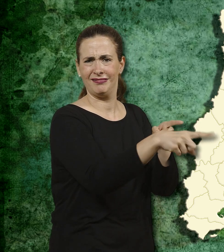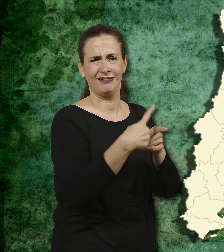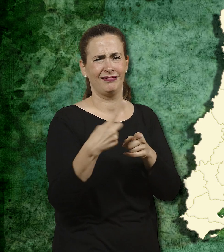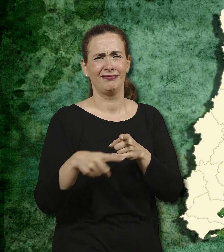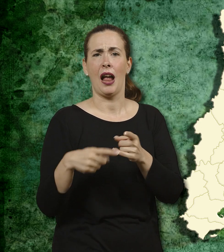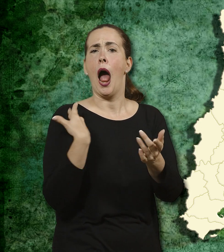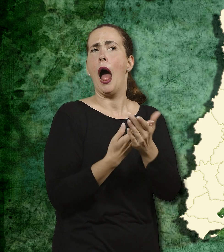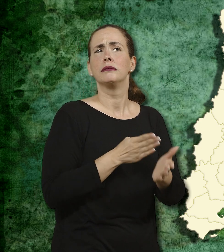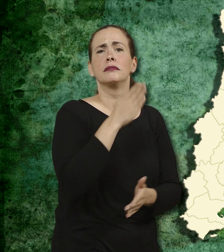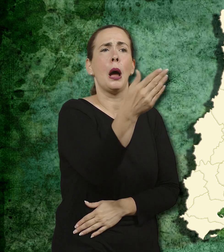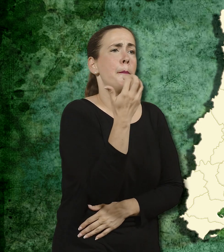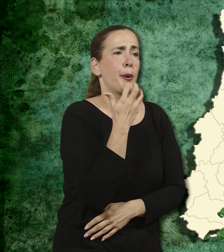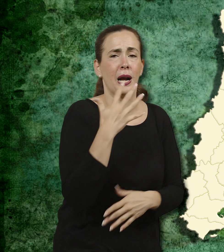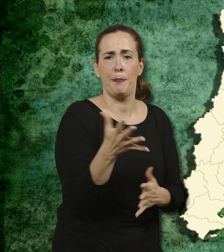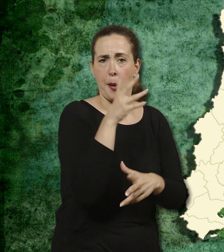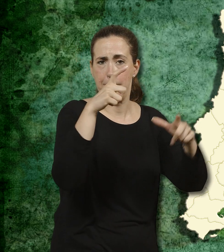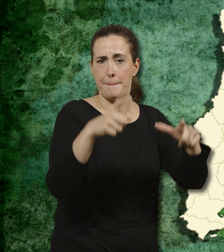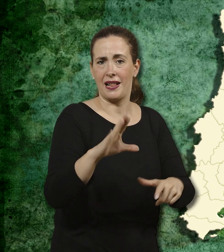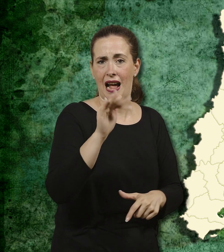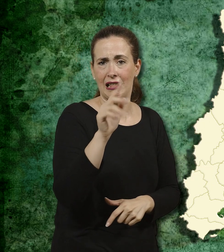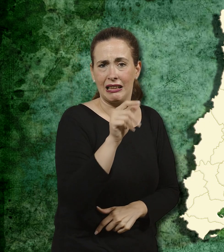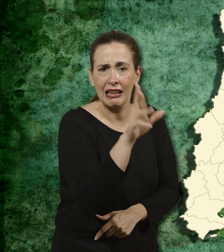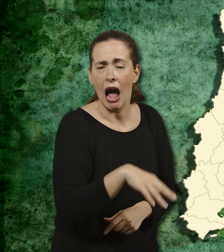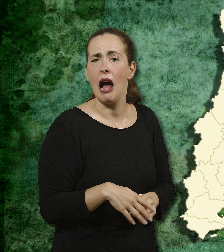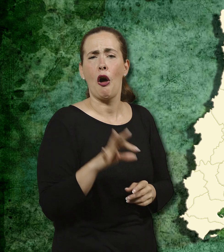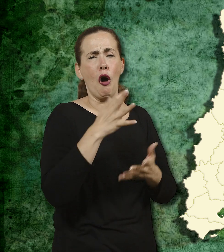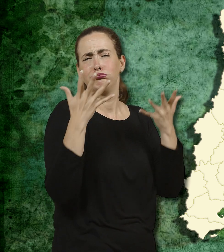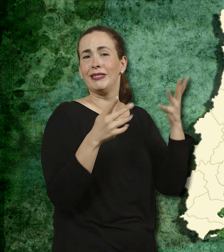que es poden trobar i anar, per exemple, fins al pantà del Catllar,